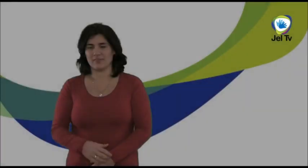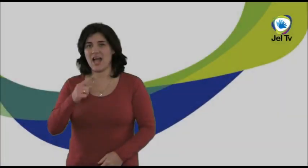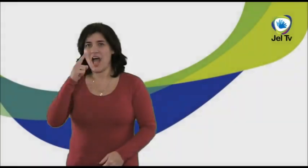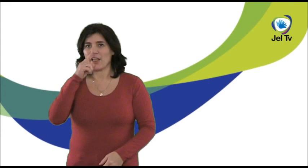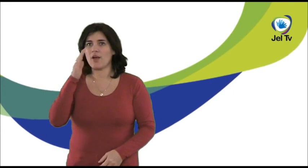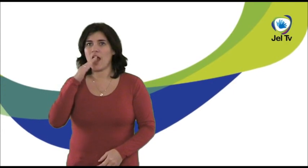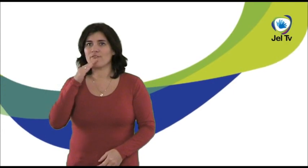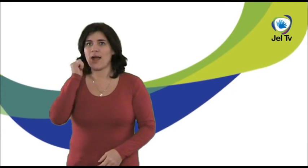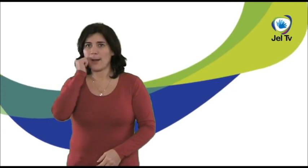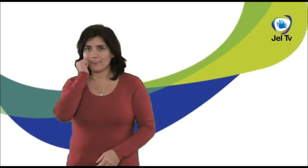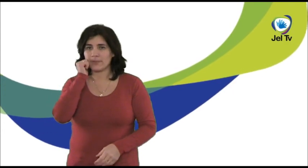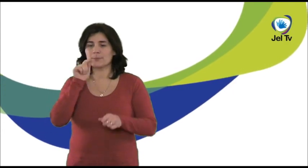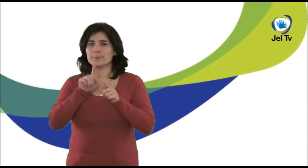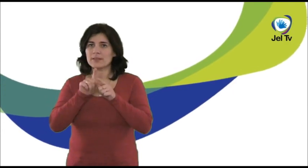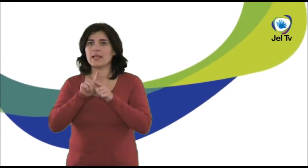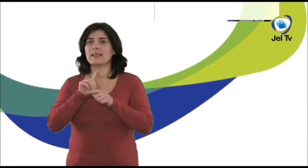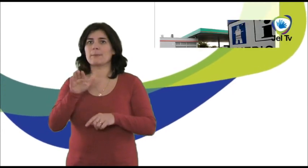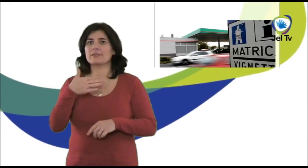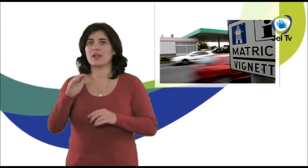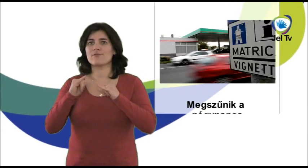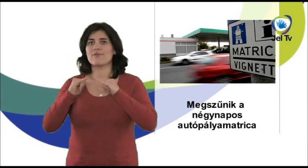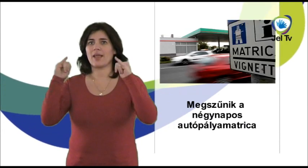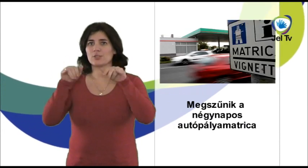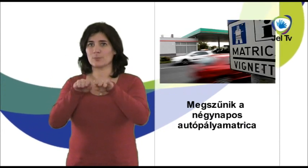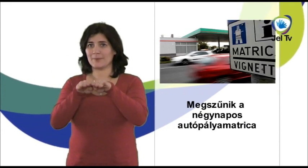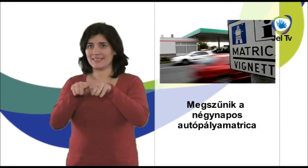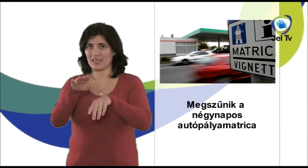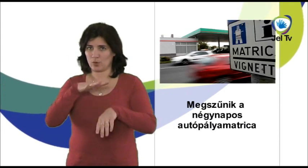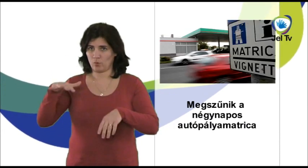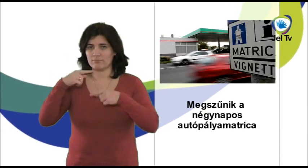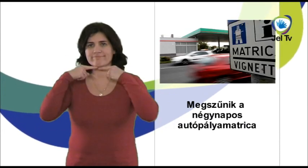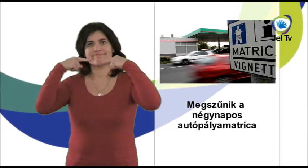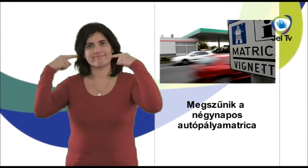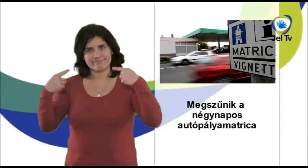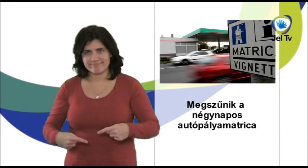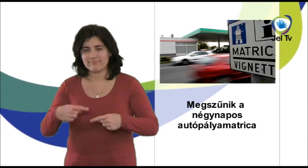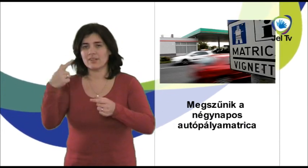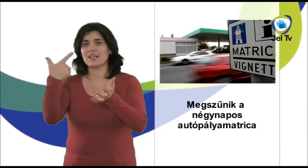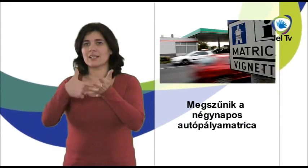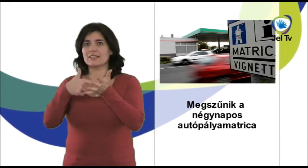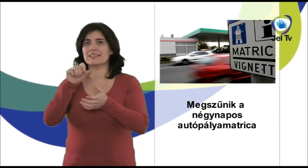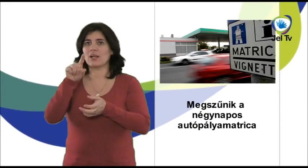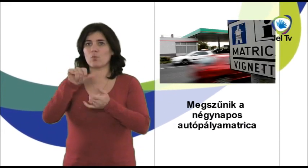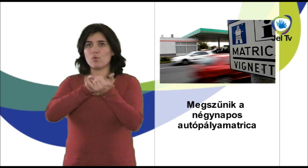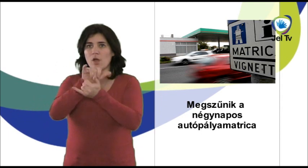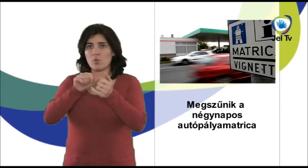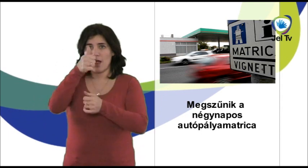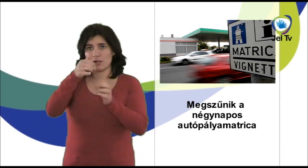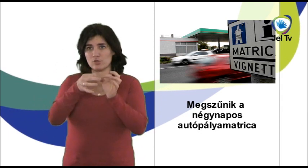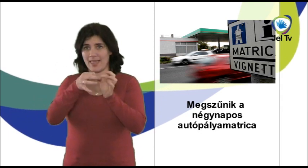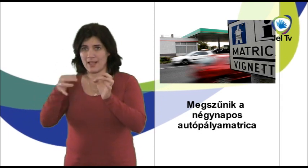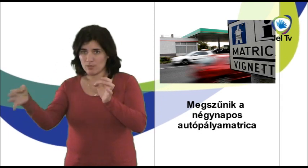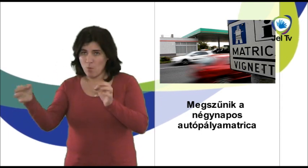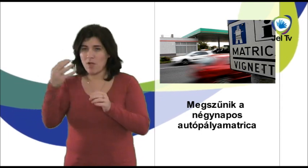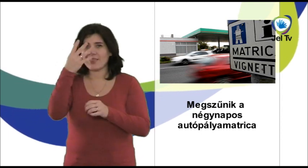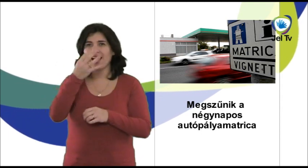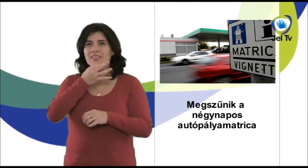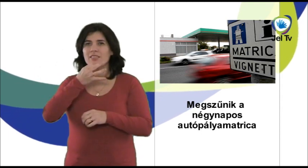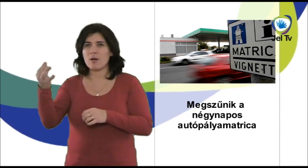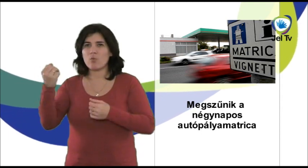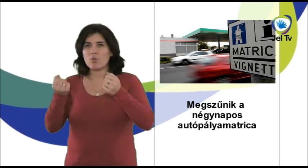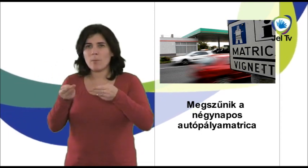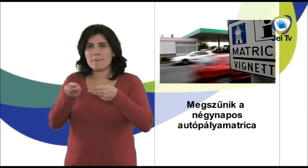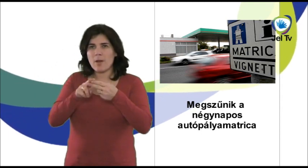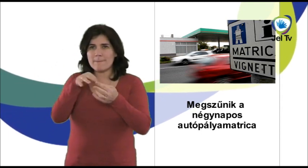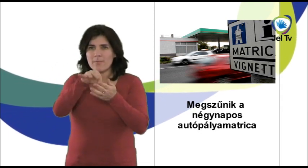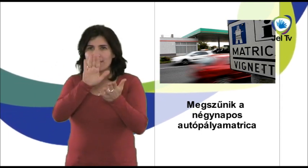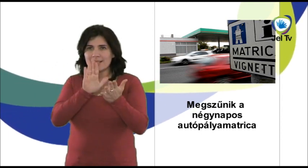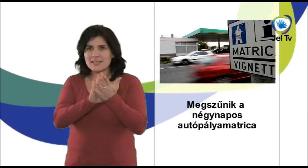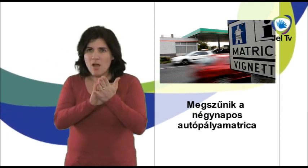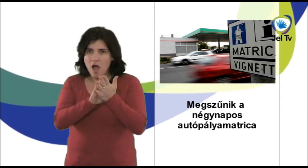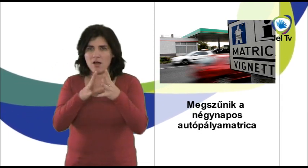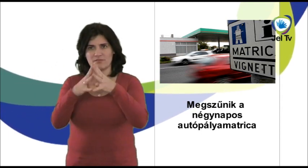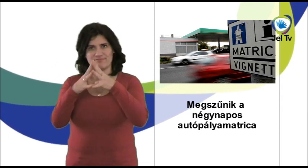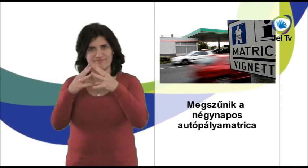NFM, mint Nemzeti Fejlesztési Minisztérium döntése értelmében 2012. január elsejétől a négynapos autópálya-matrica megszűnik.